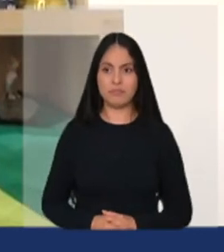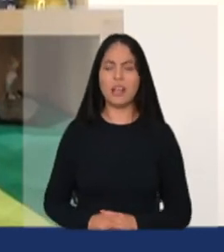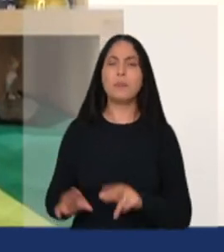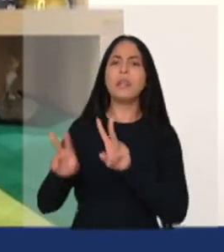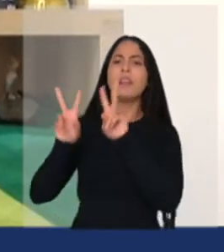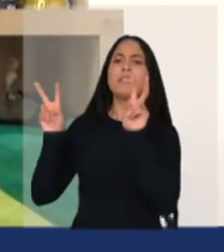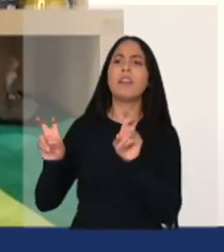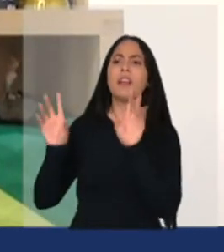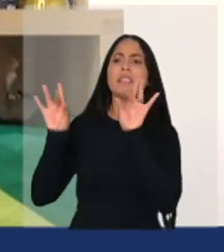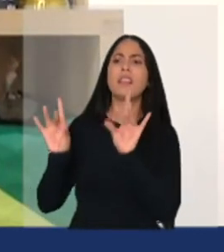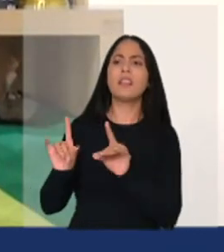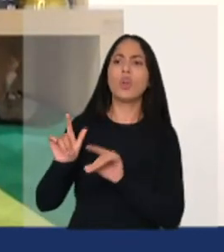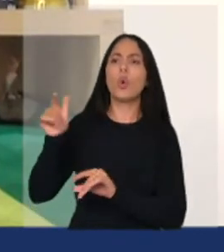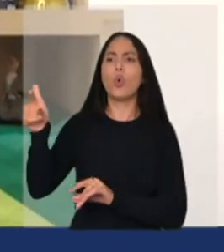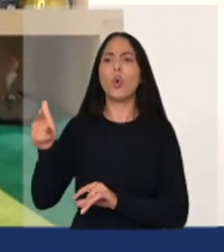É QUEM CHAMA, TÁ OK? OUTRO DETALHE, ESTA PAUTA DO VOTO